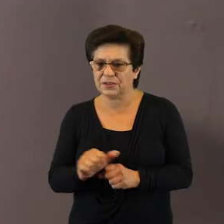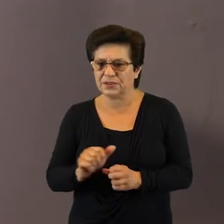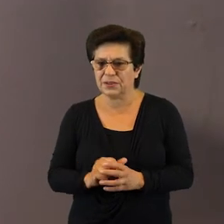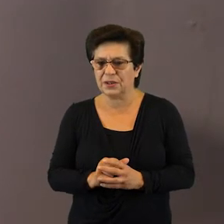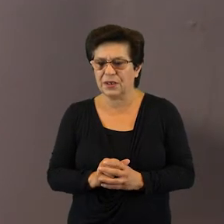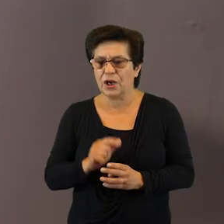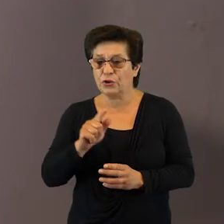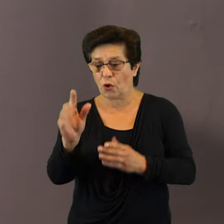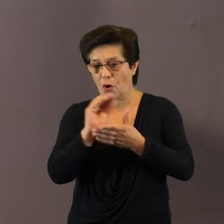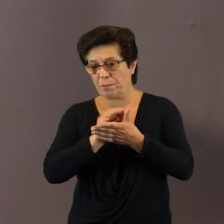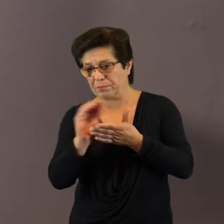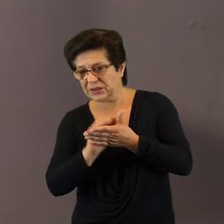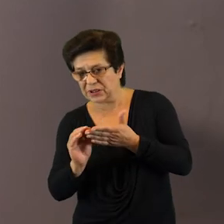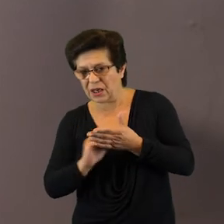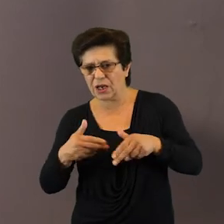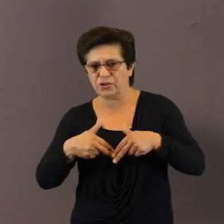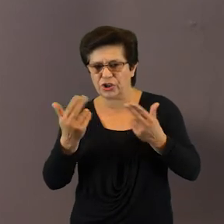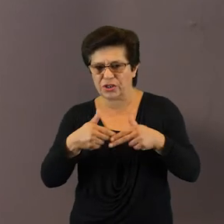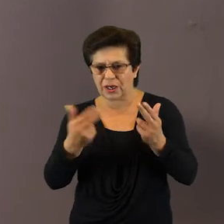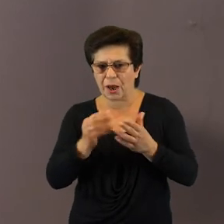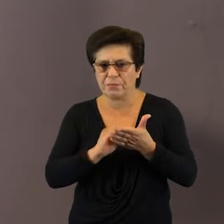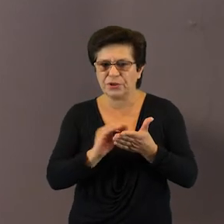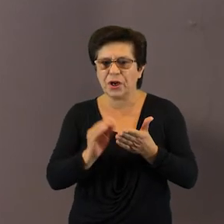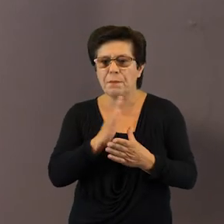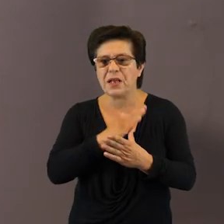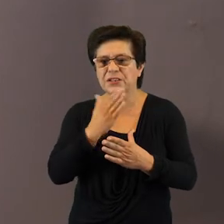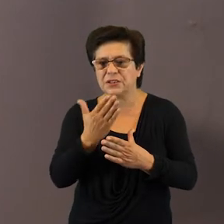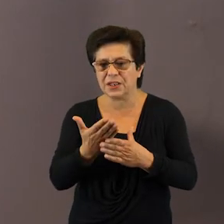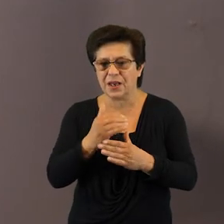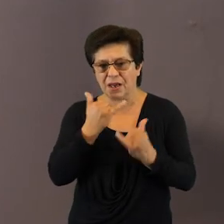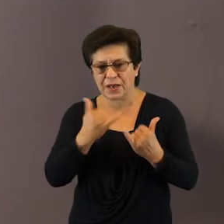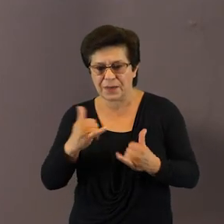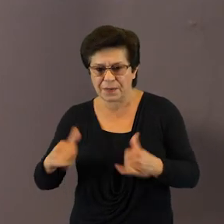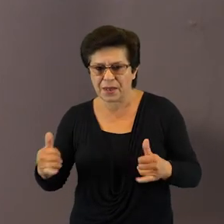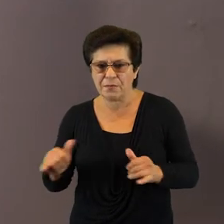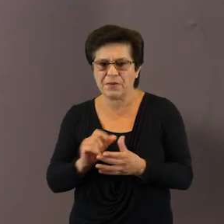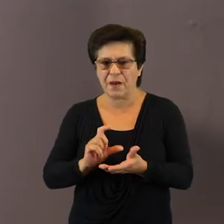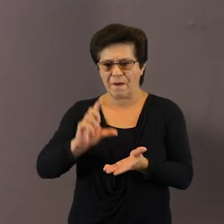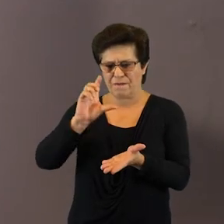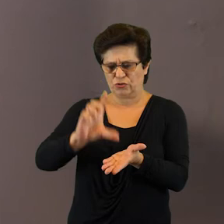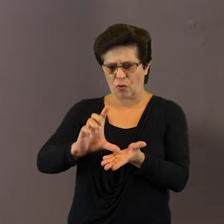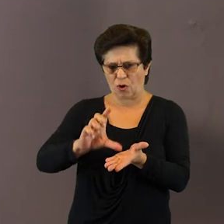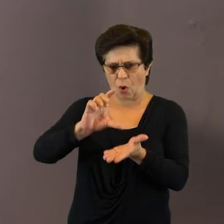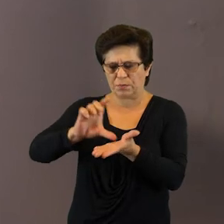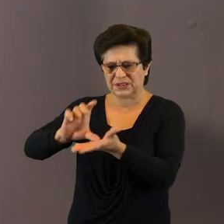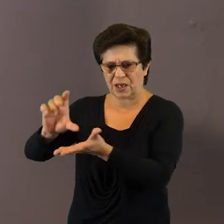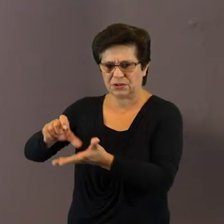to pisarka, dziennikarka publikująca na łamach między innymi "Wysokich Obcasów Extra" i dodatku Gazety Wyborczej "Ale Historia".